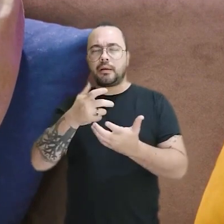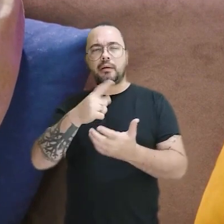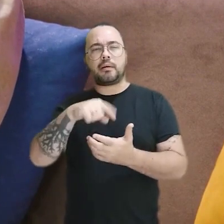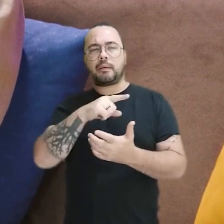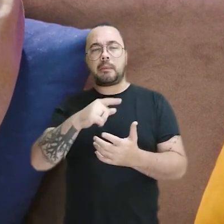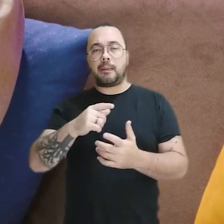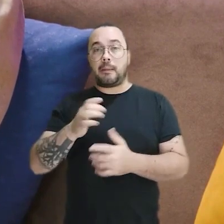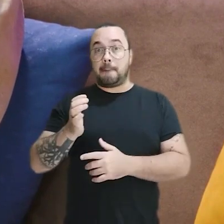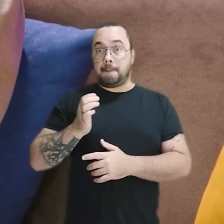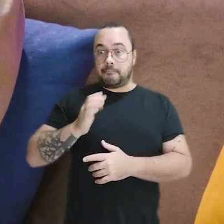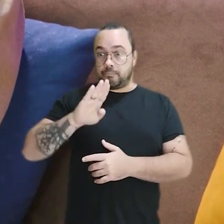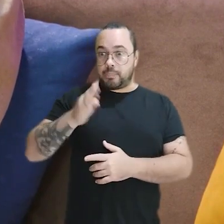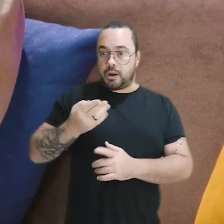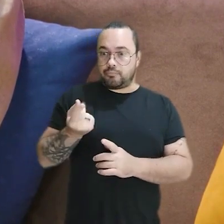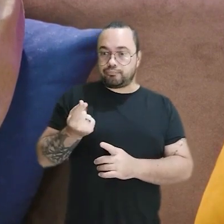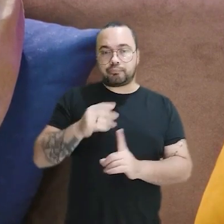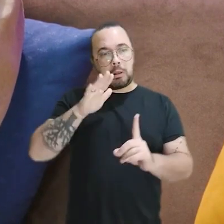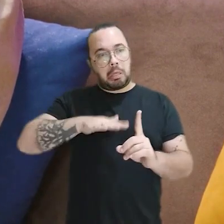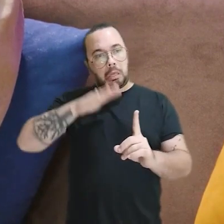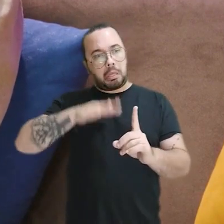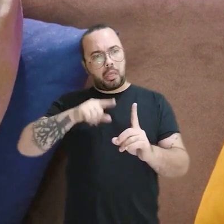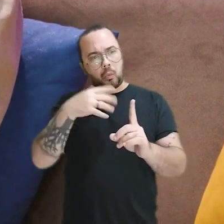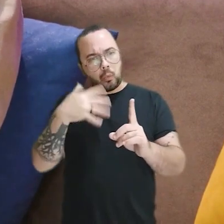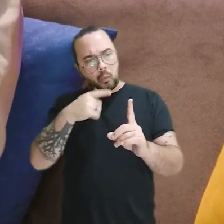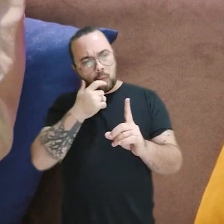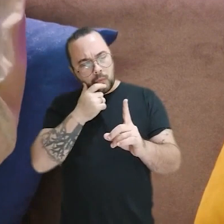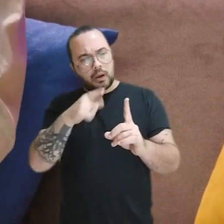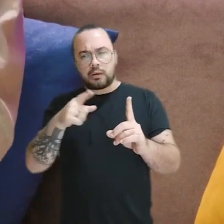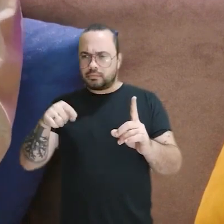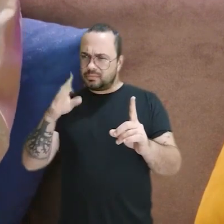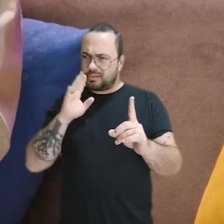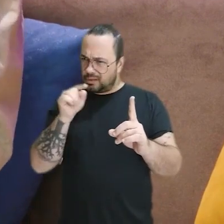quando um cara é bilionário, eu acho que devia ser "caralho, mano, mas porra, cês tão achando legal isso?".